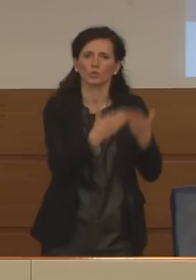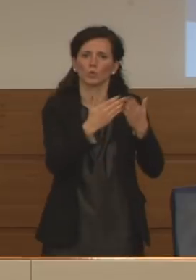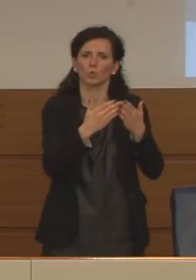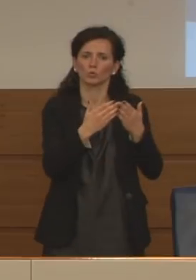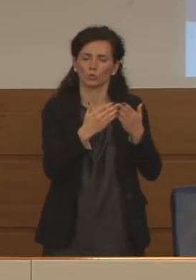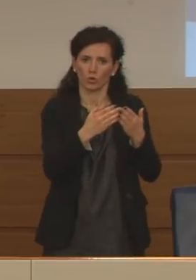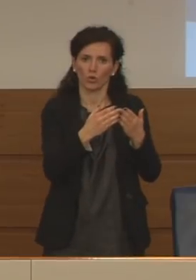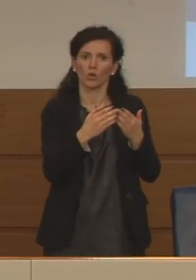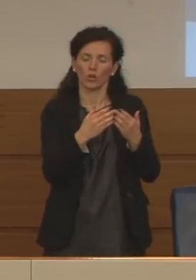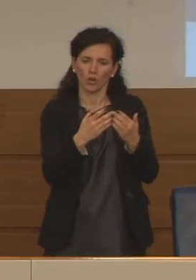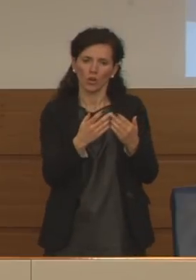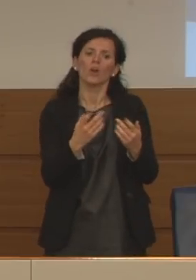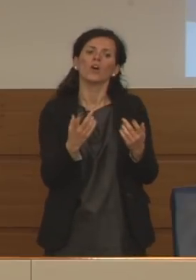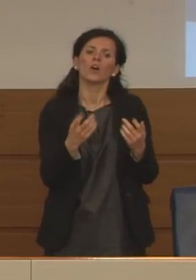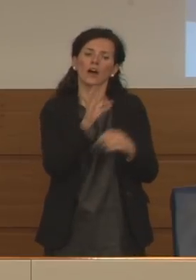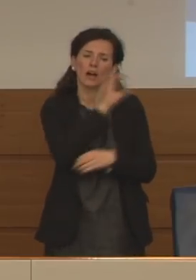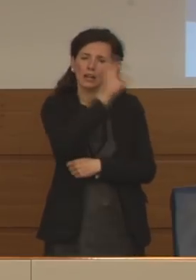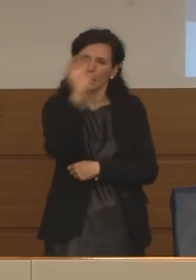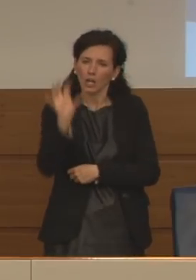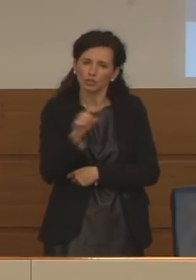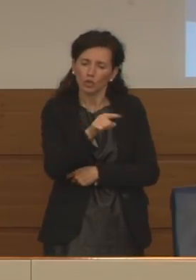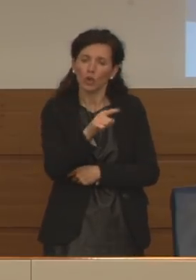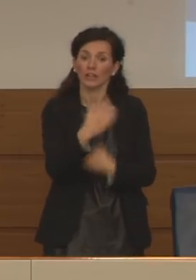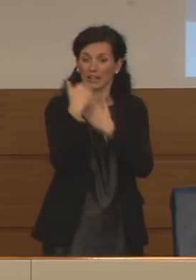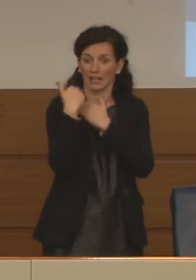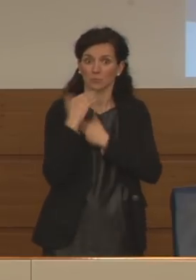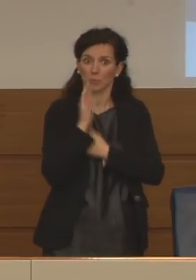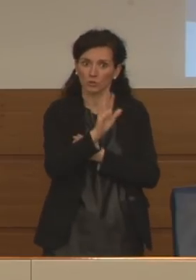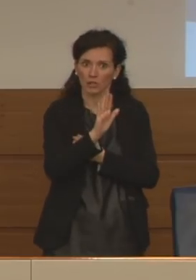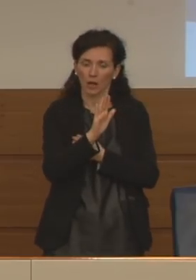alle responsabilità delle Regioni il proprio sforzo,